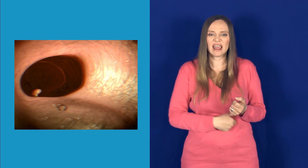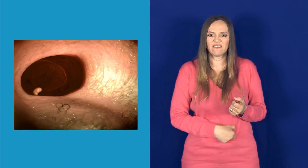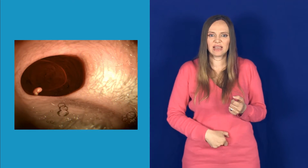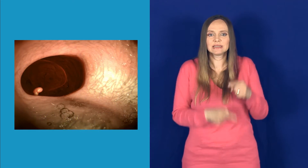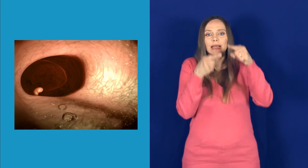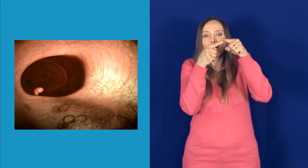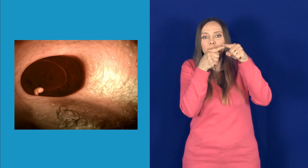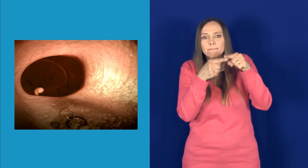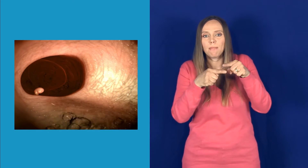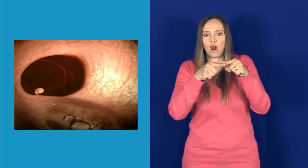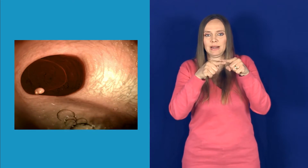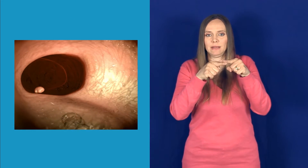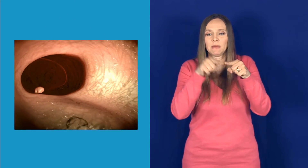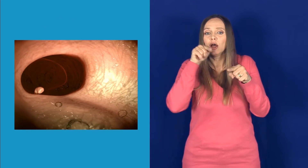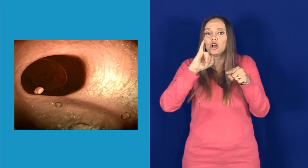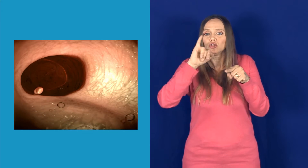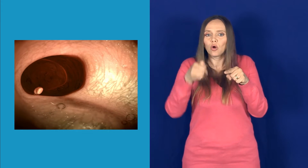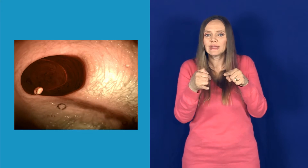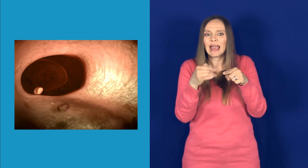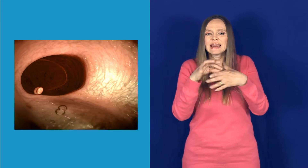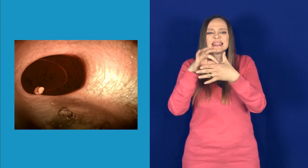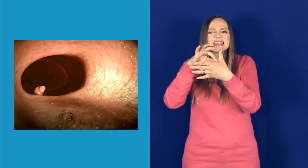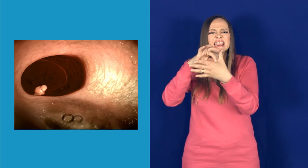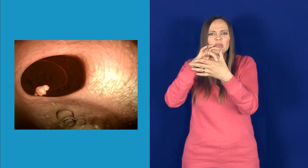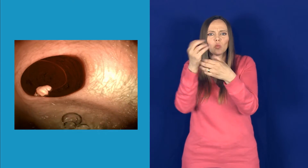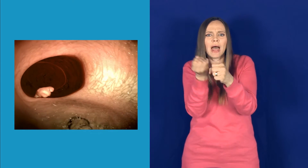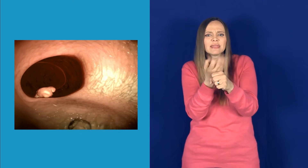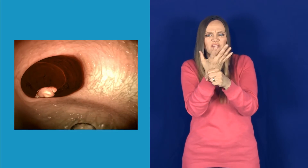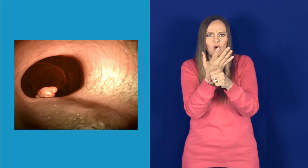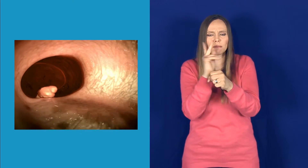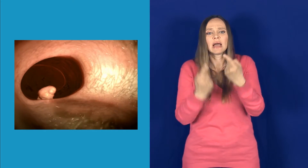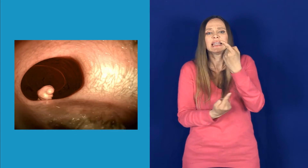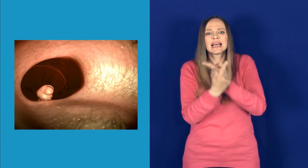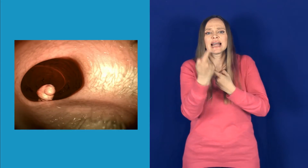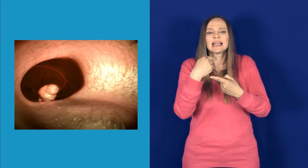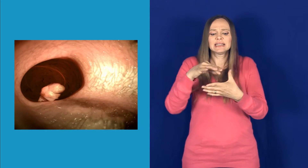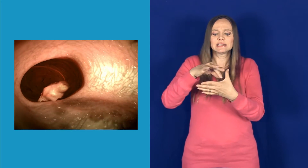Polip je tkivna tvorba, ki nastane iz sluznice in štrli iz črevesa.